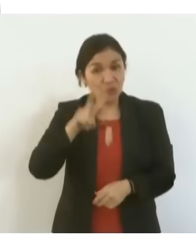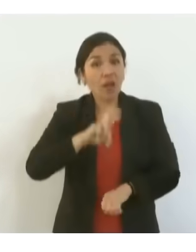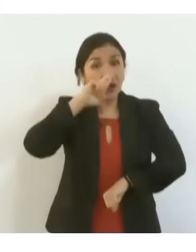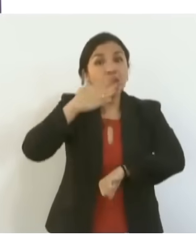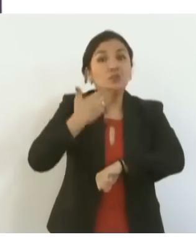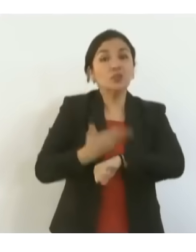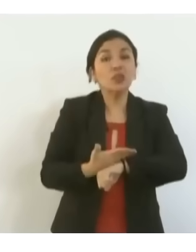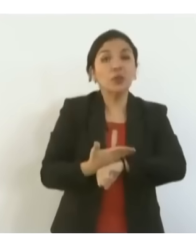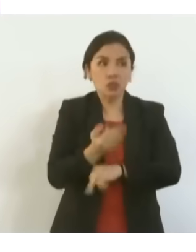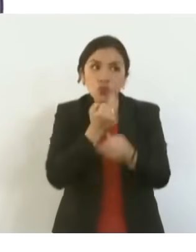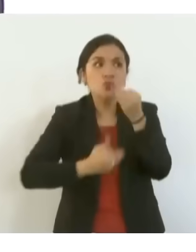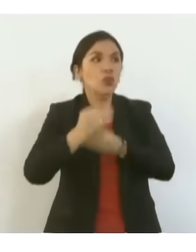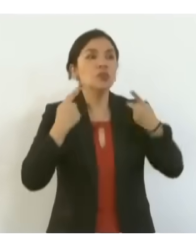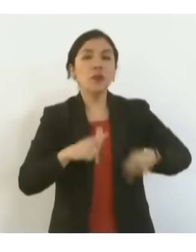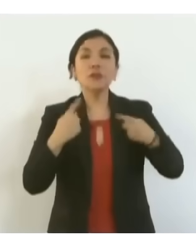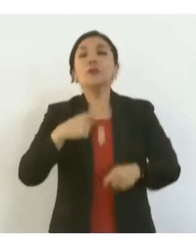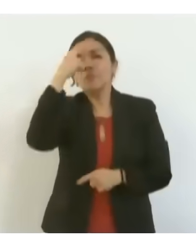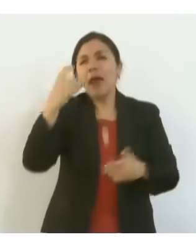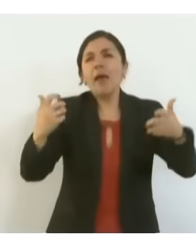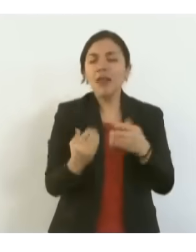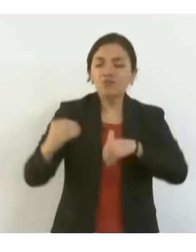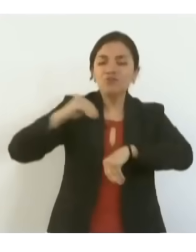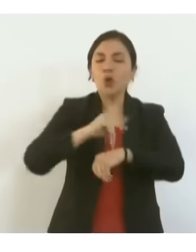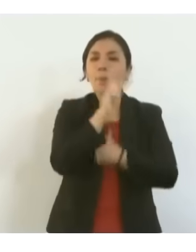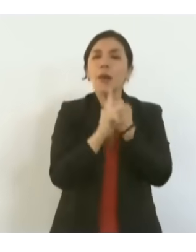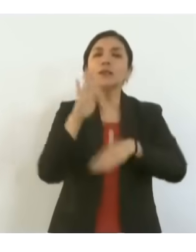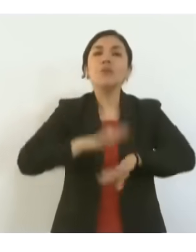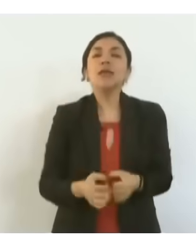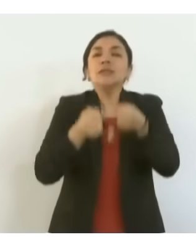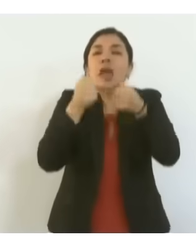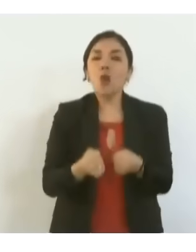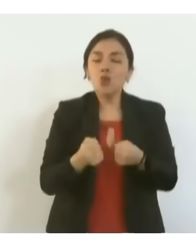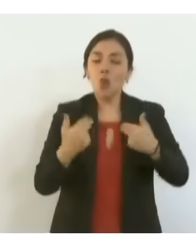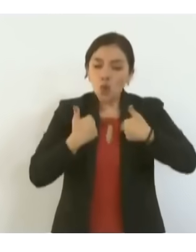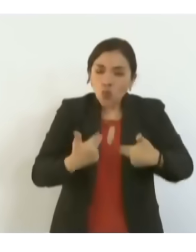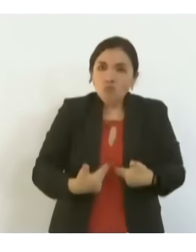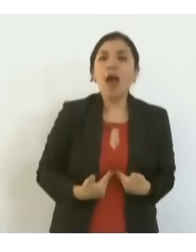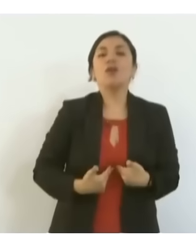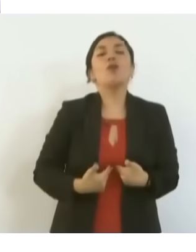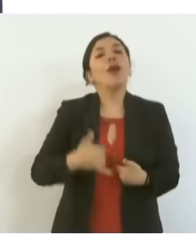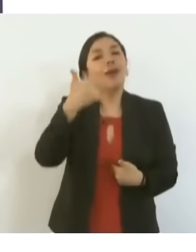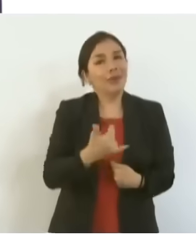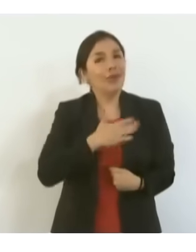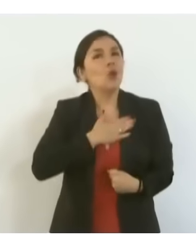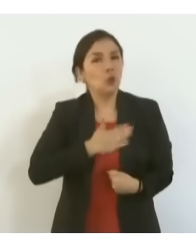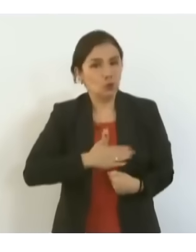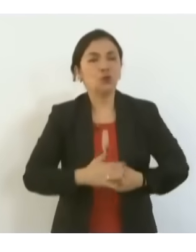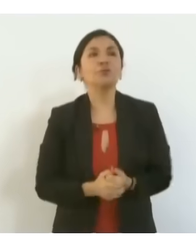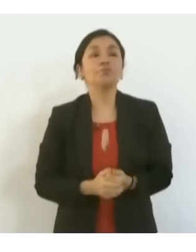eh colectiva para construir un país seguro, humano y, por supuesto, justo. En este contexto,